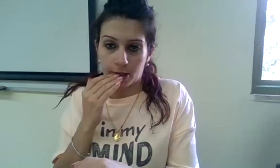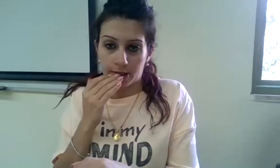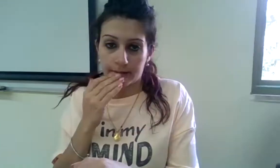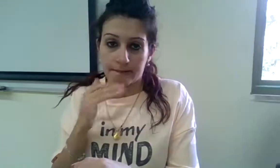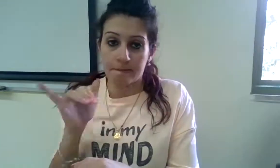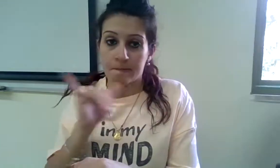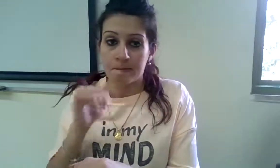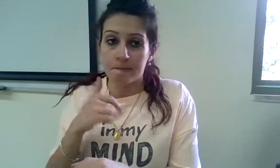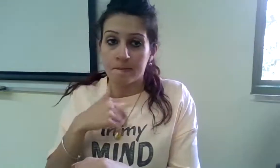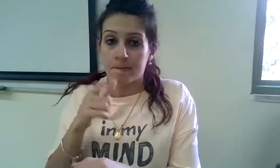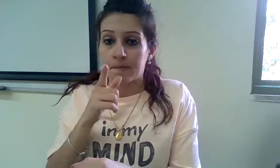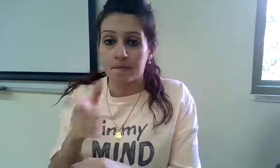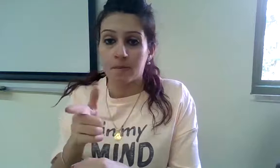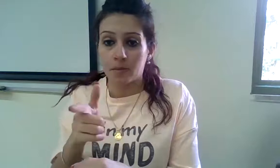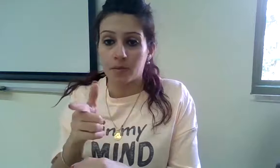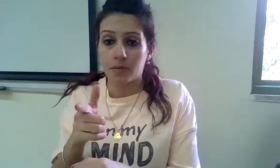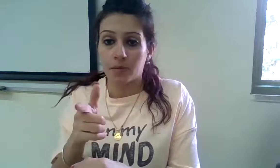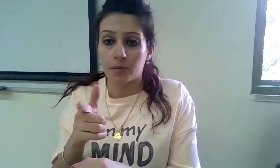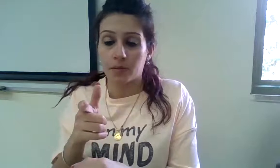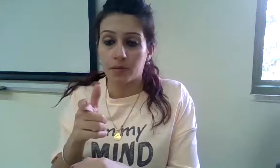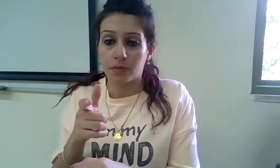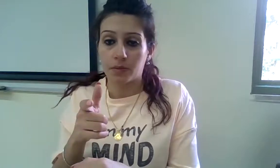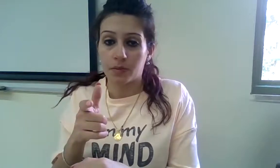ما هو مكتوب في المنهج